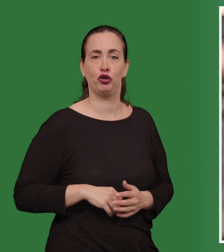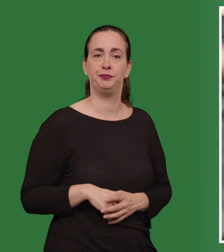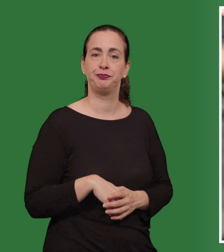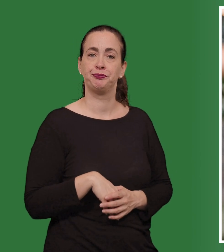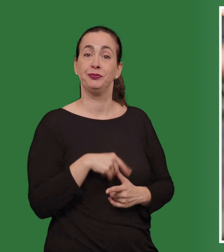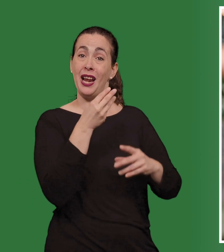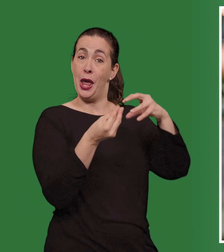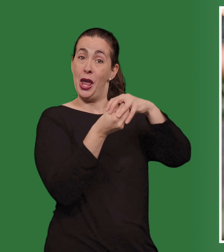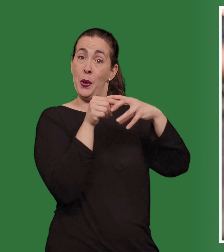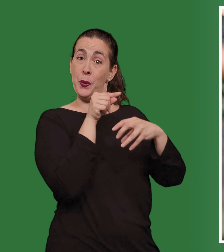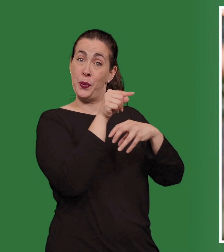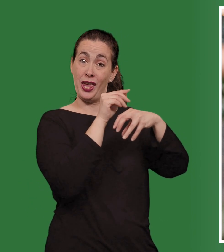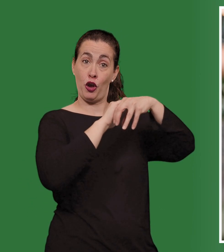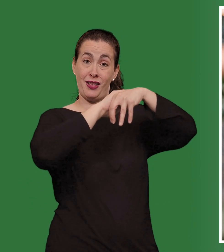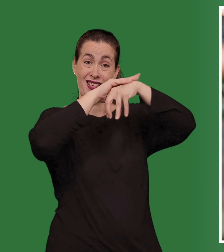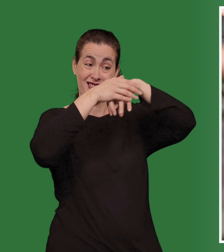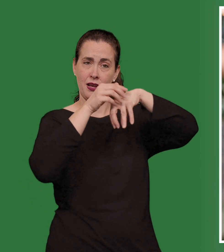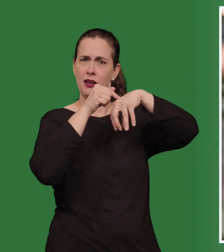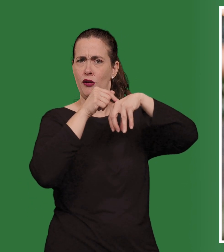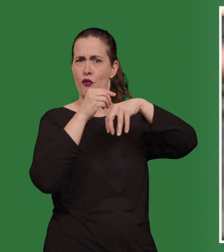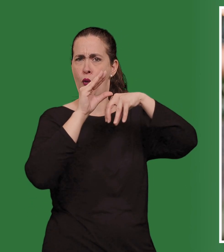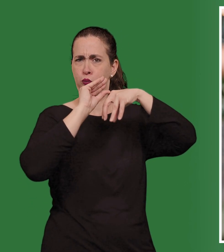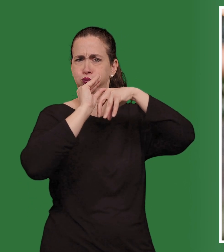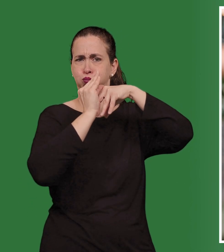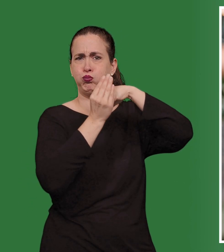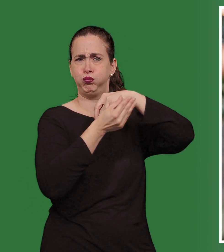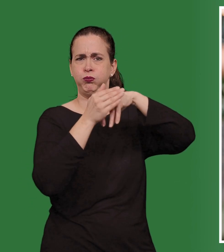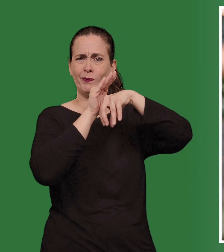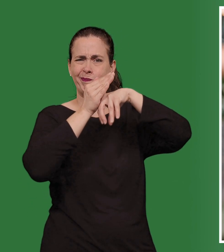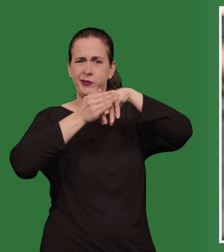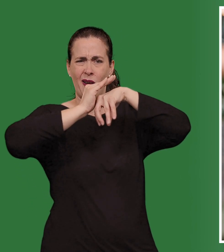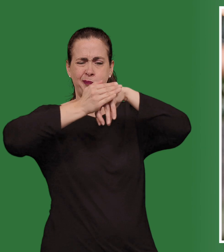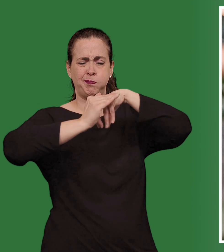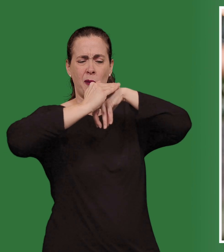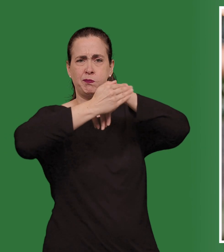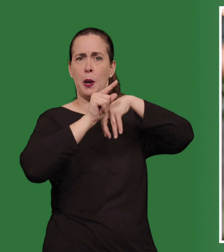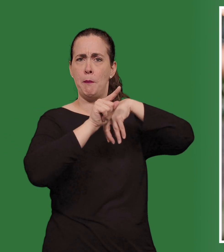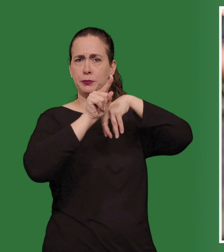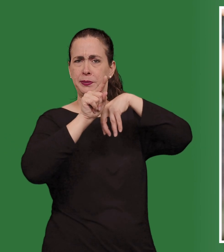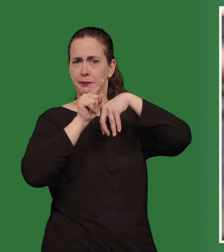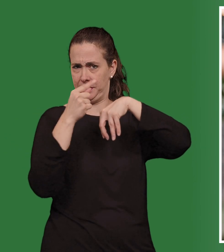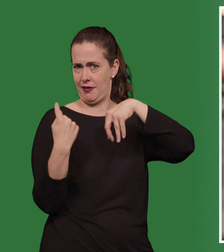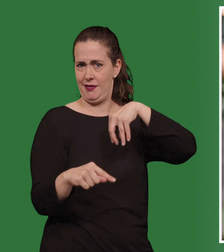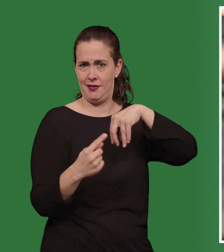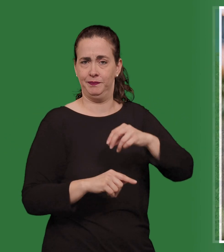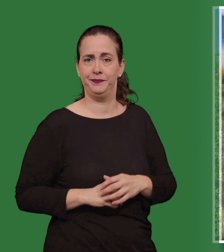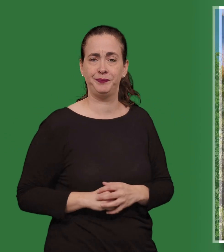La gla està coberta parcialment per una cúpula llenyosa amb escames rígides i punxants.